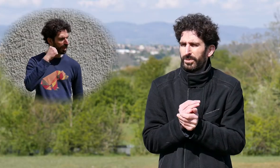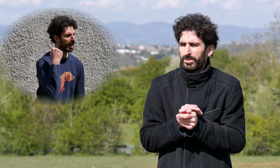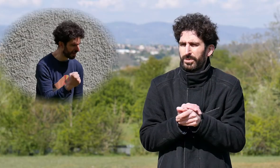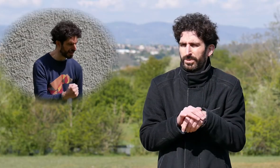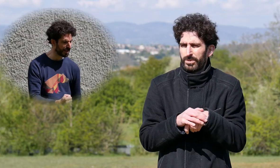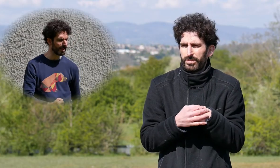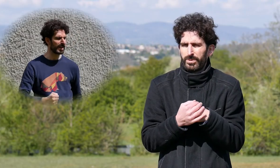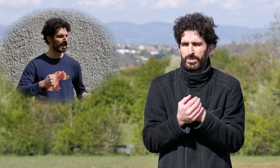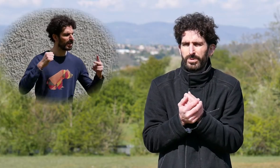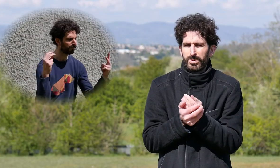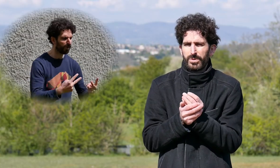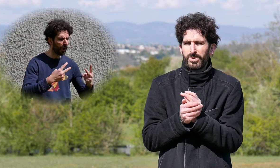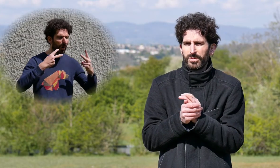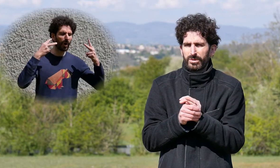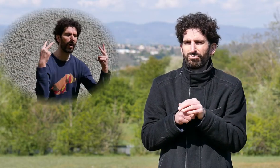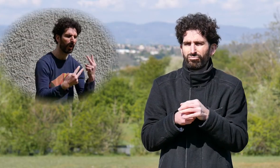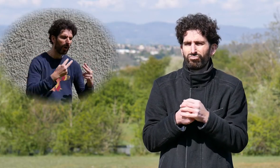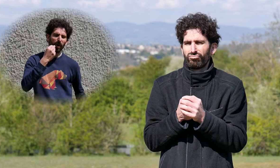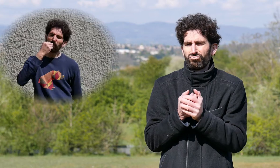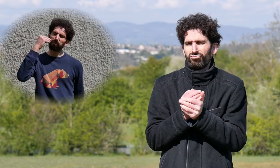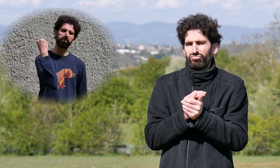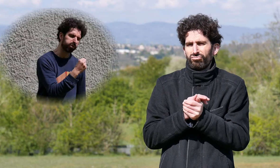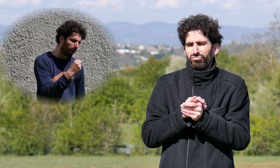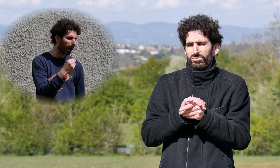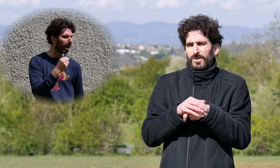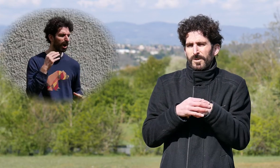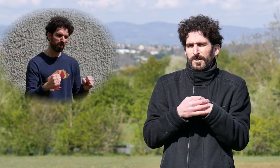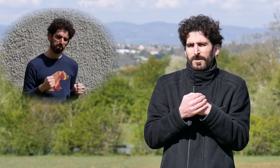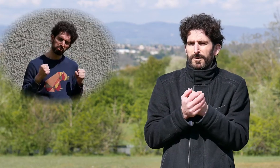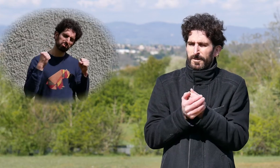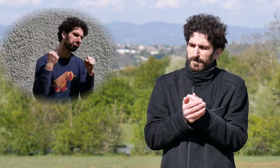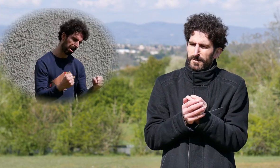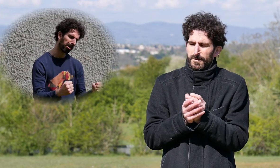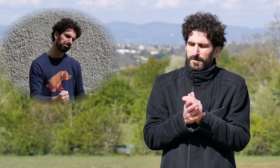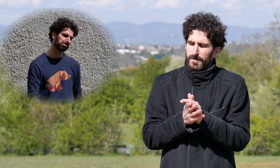* Allez, il y a du vent * * et il fait froid, courage ! *